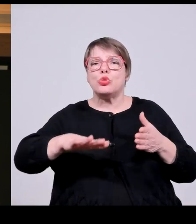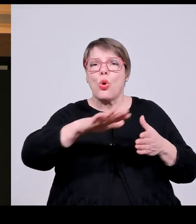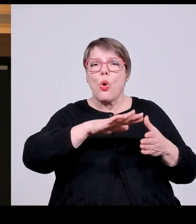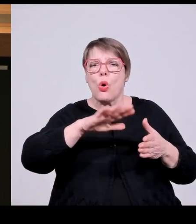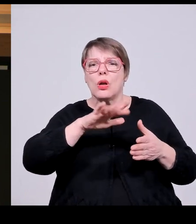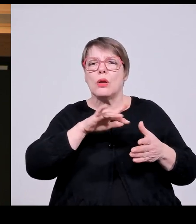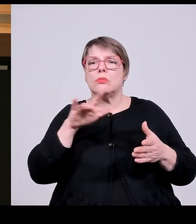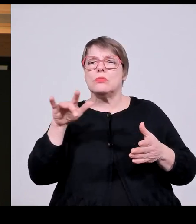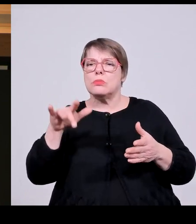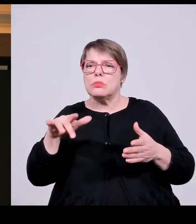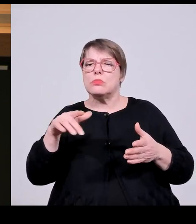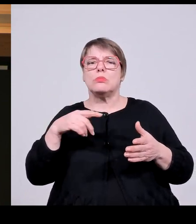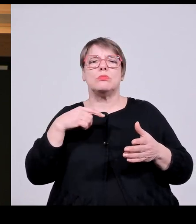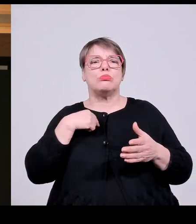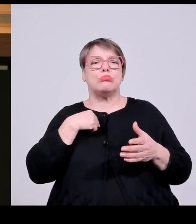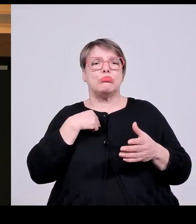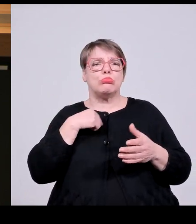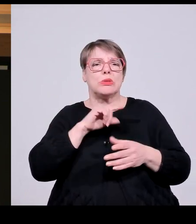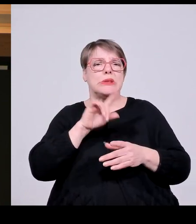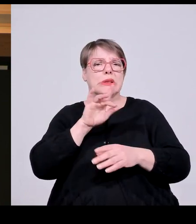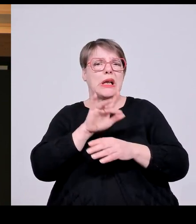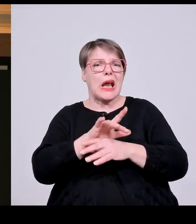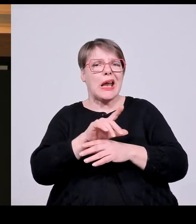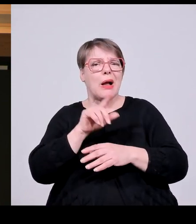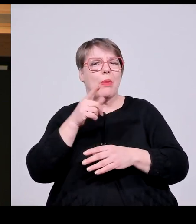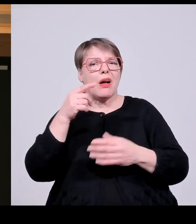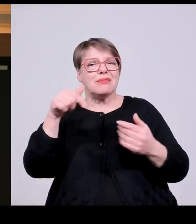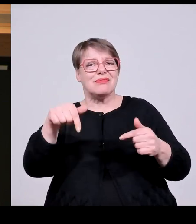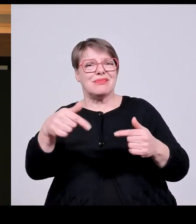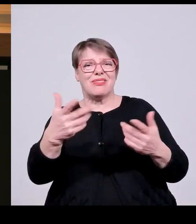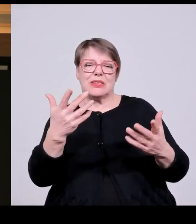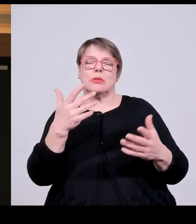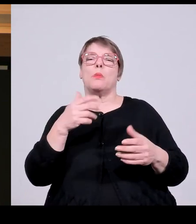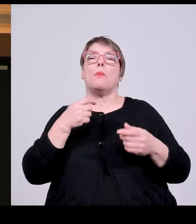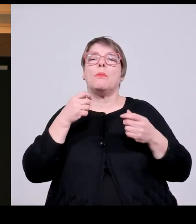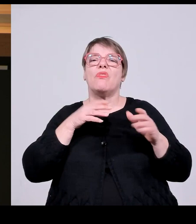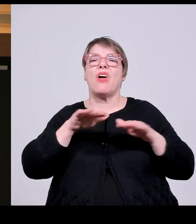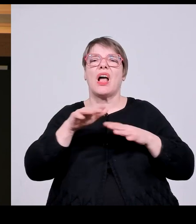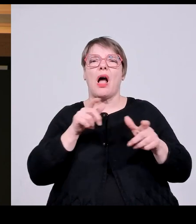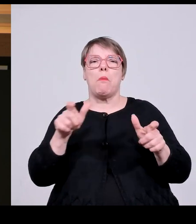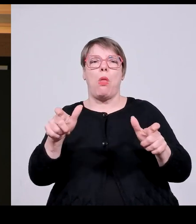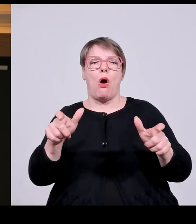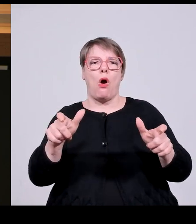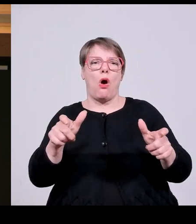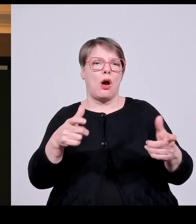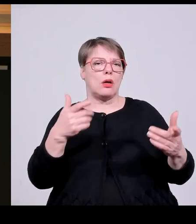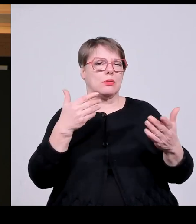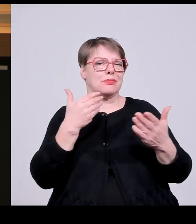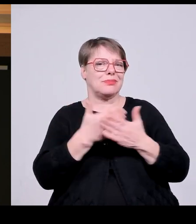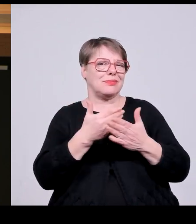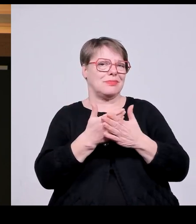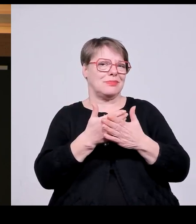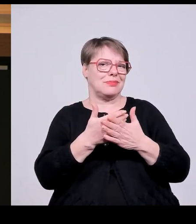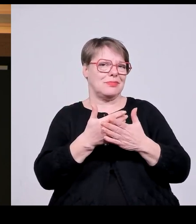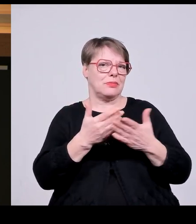Ein Aushebeln der Bürgerbeteiligung lehnen wir strikt ab. Die Bürger einen Monat Land aktiv zu beteiligen, wie es das